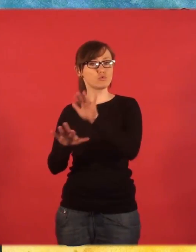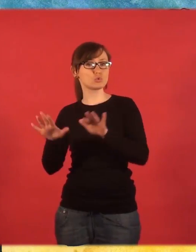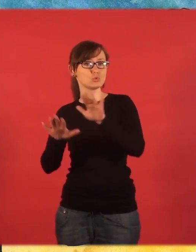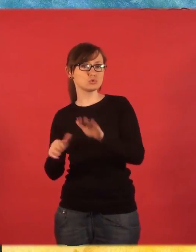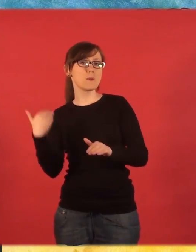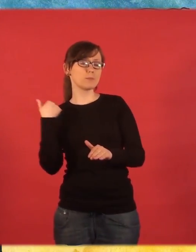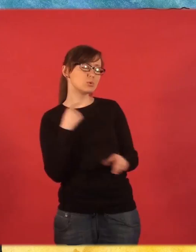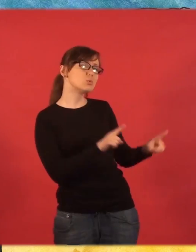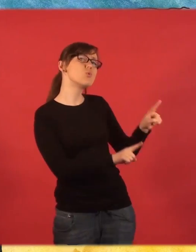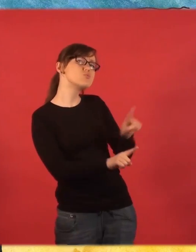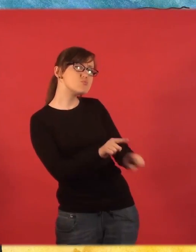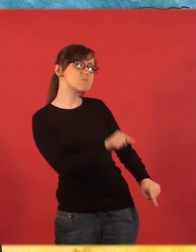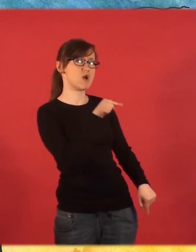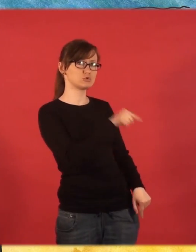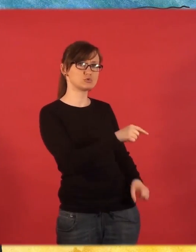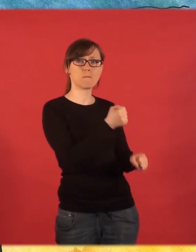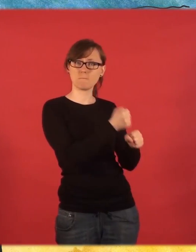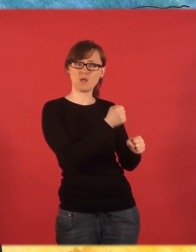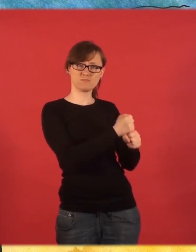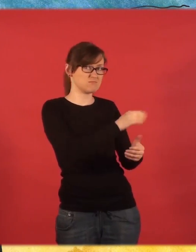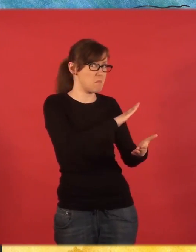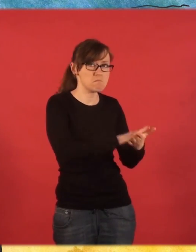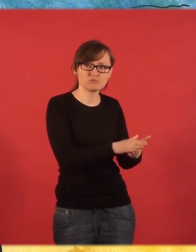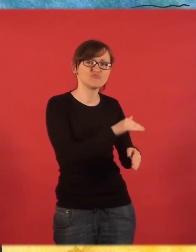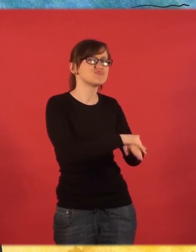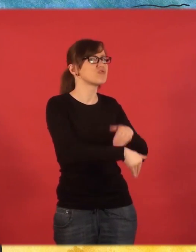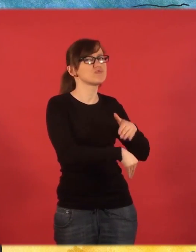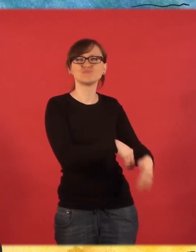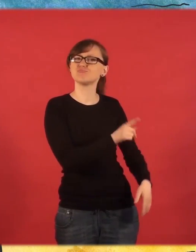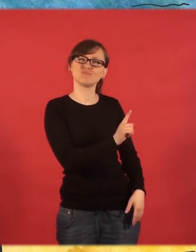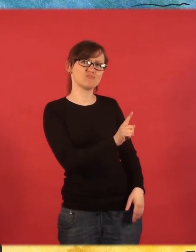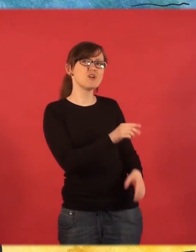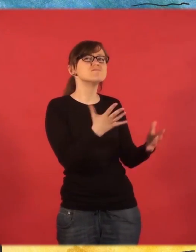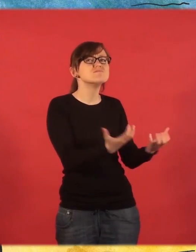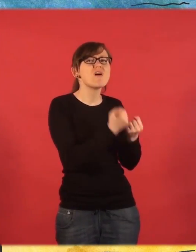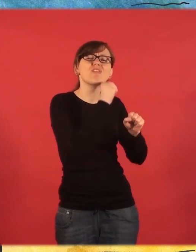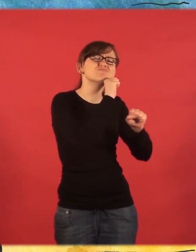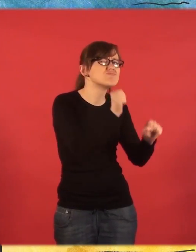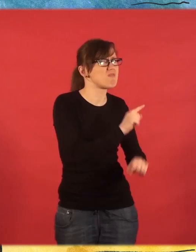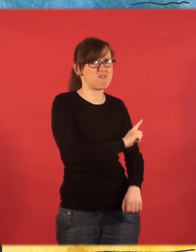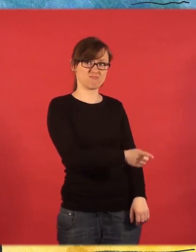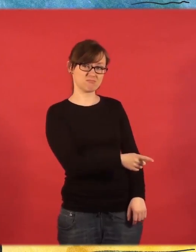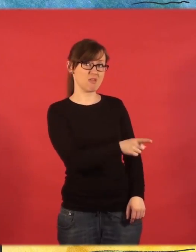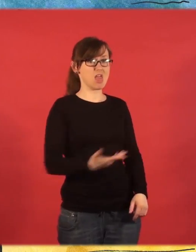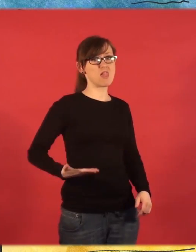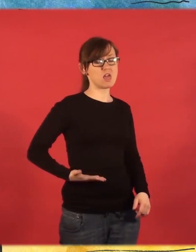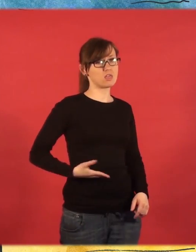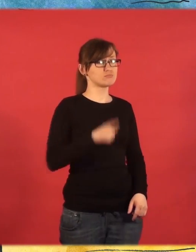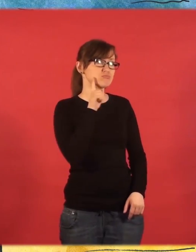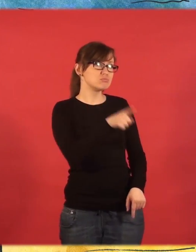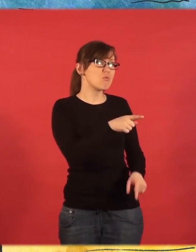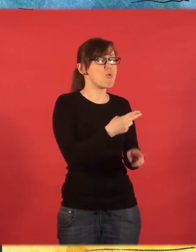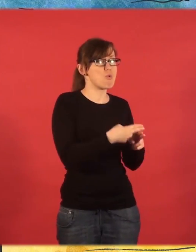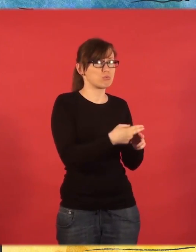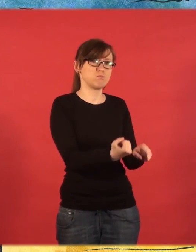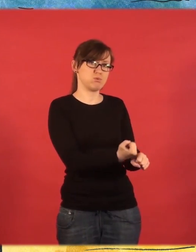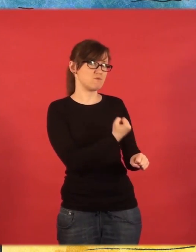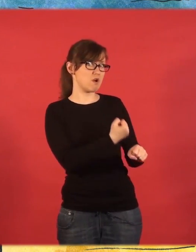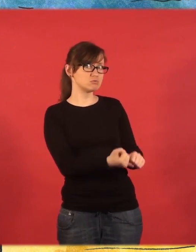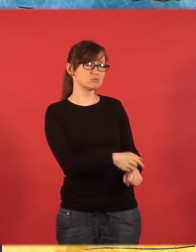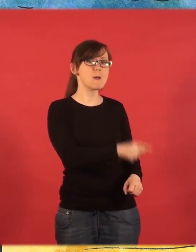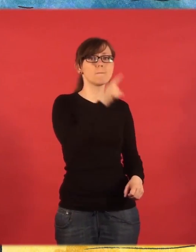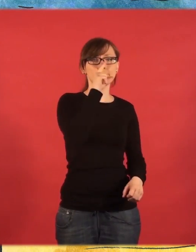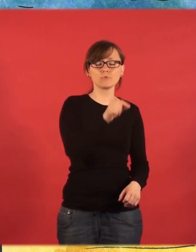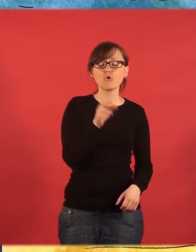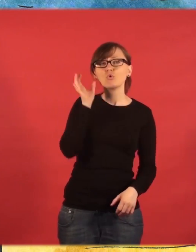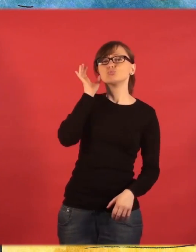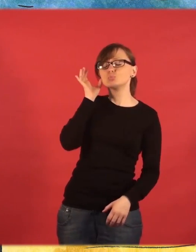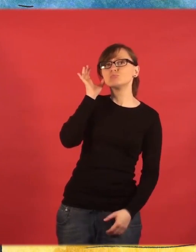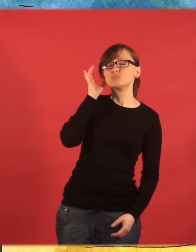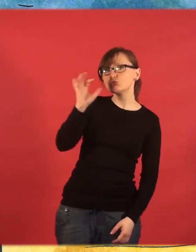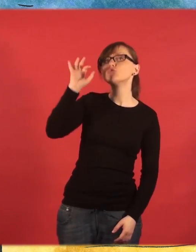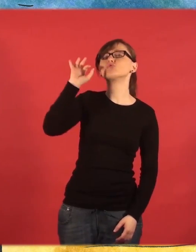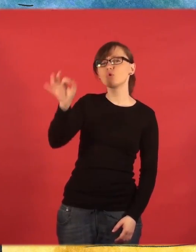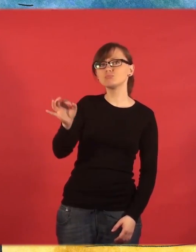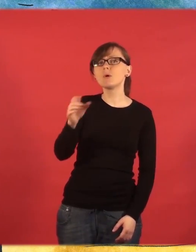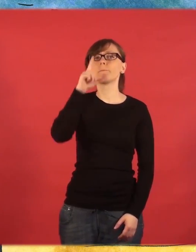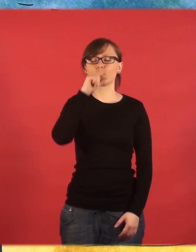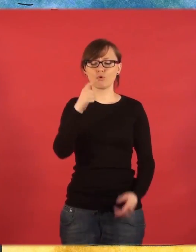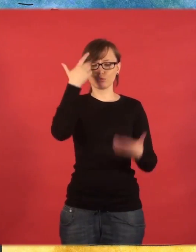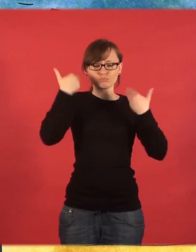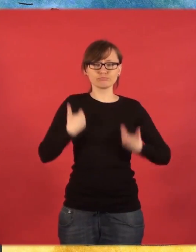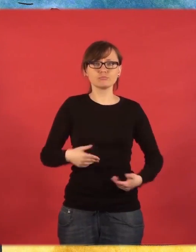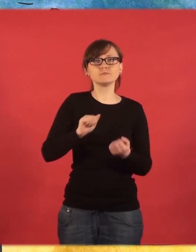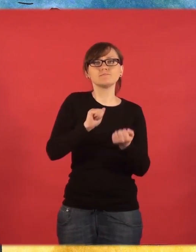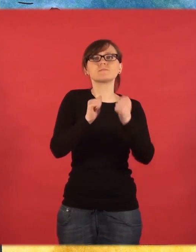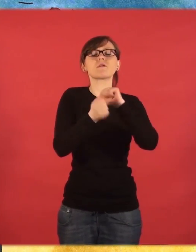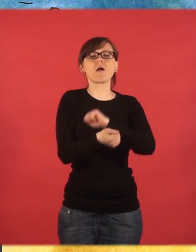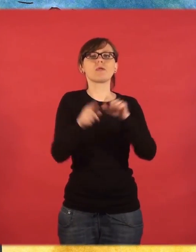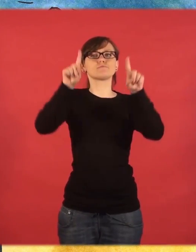Wróżka udzieliła Pinokiowi rady: „Bez pracy nikt nie znajdzie szczęścia, a lenistwo to poważna choroba". Pajacyk bardzo się zmienił.